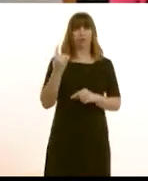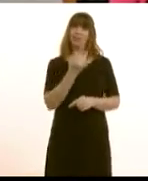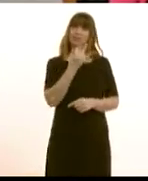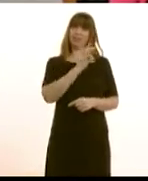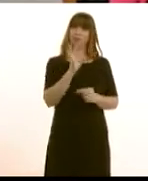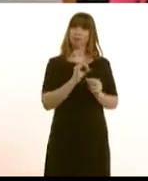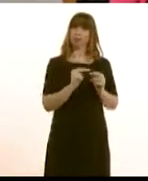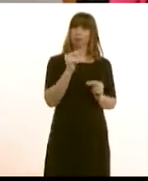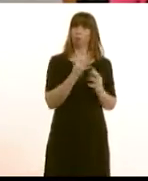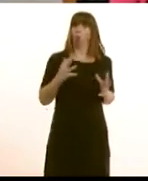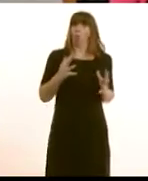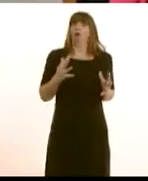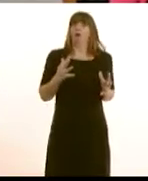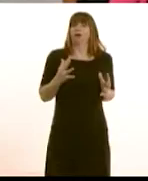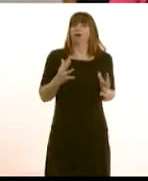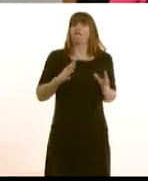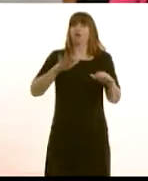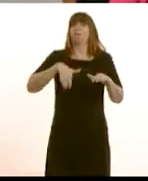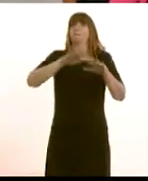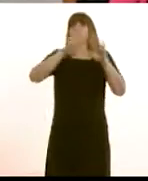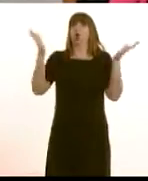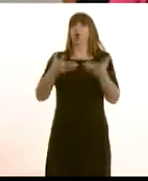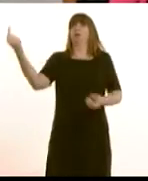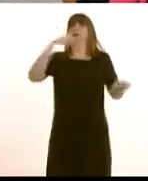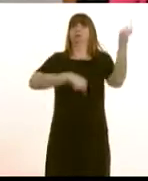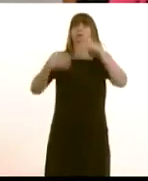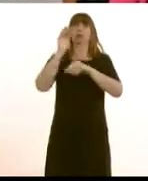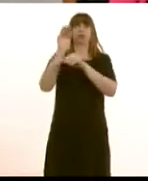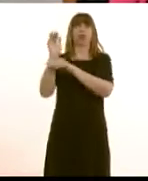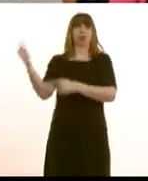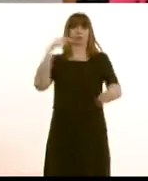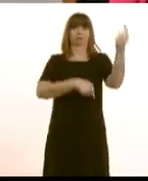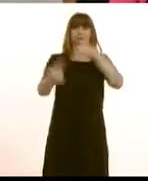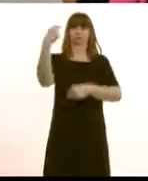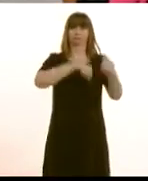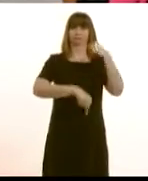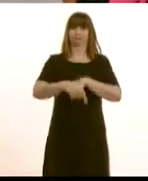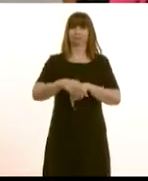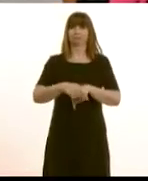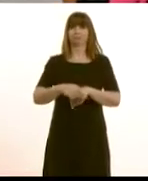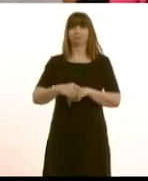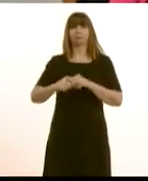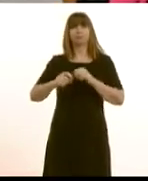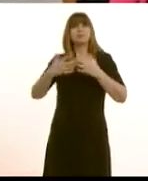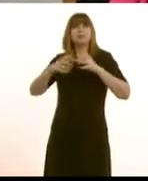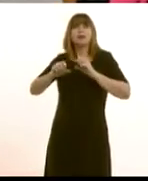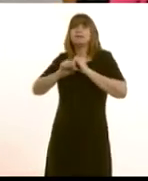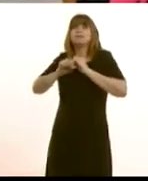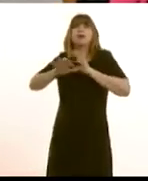a gwnaeth hynny, wrth gwrs, greu gwerth £240 miliwn o hala yng Nghymru, a oedd 36 y cant